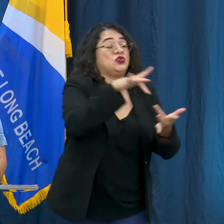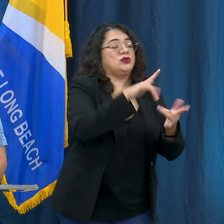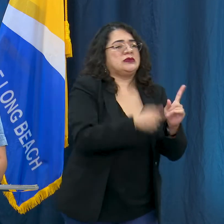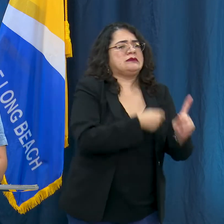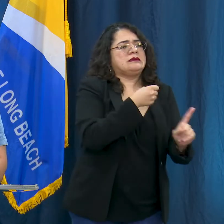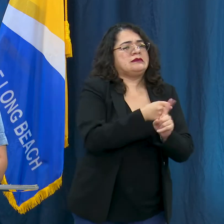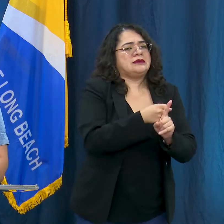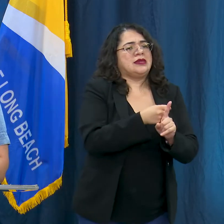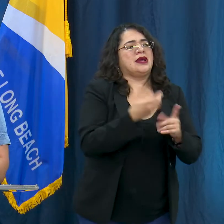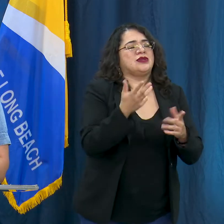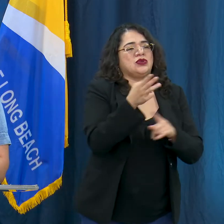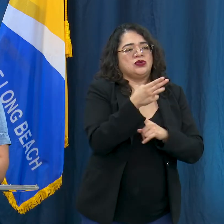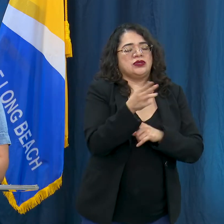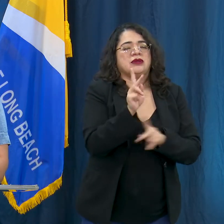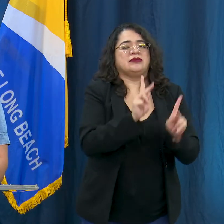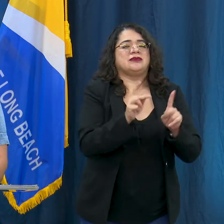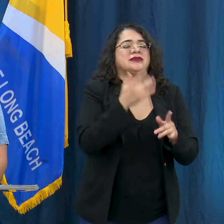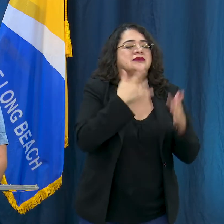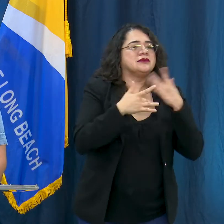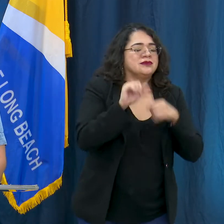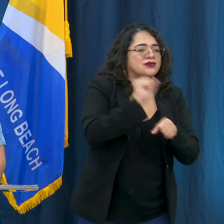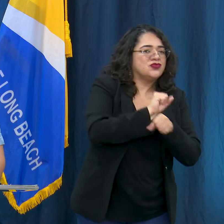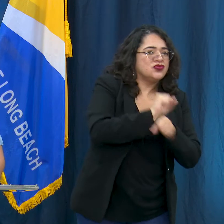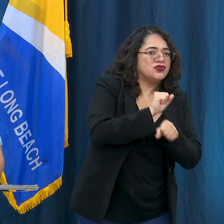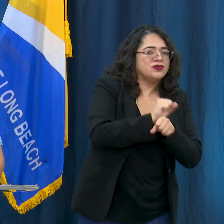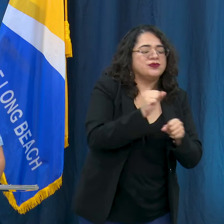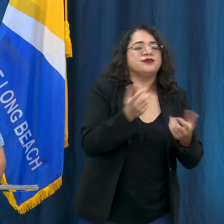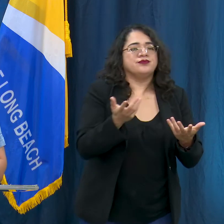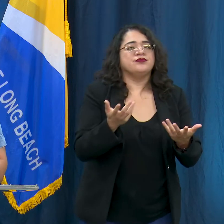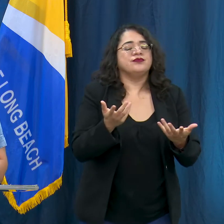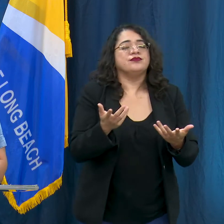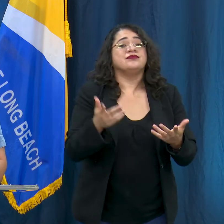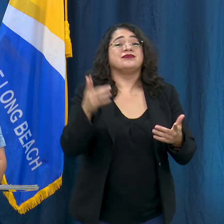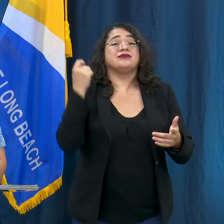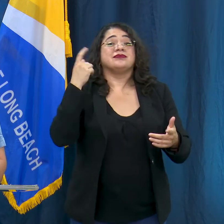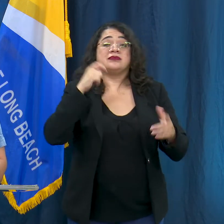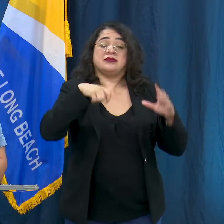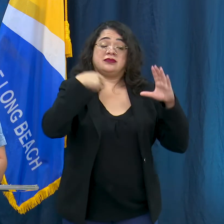coronavirus también la production de musica Hasina tambien 'as a permit EDA